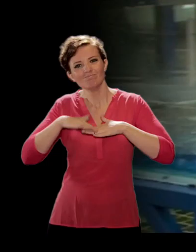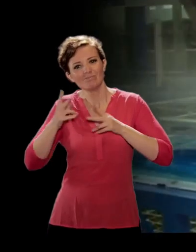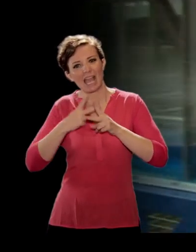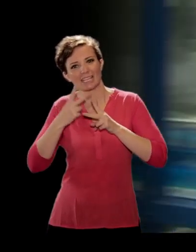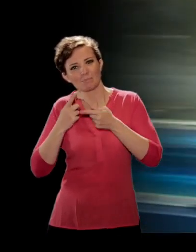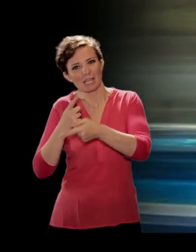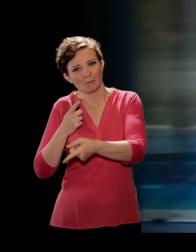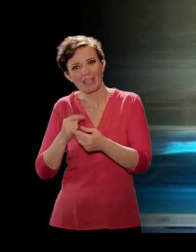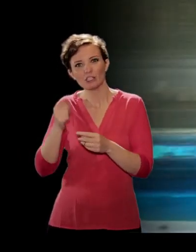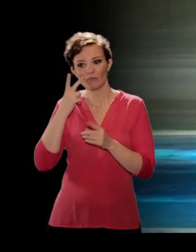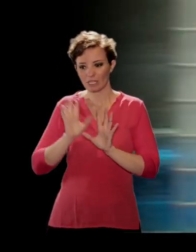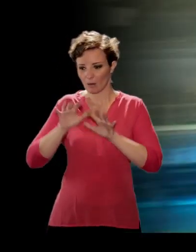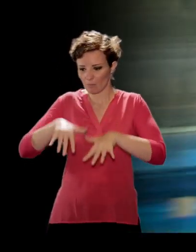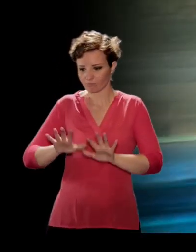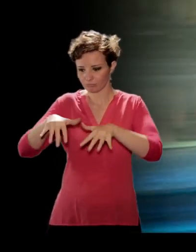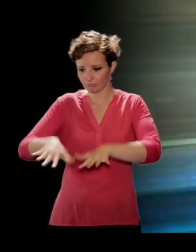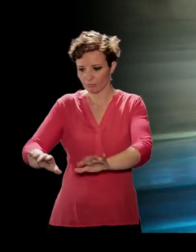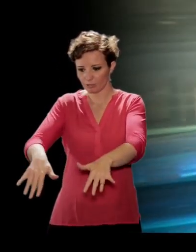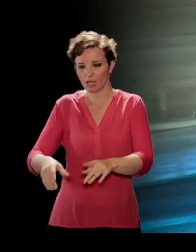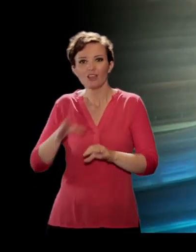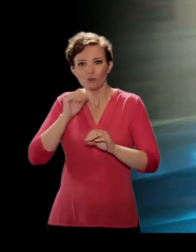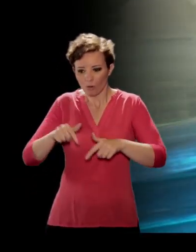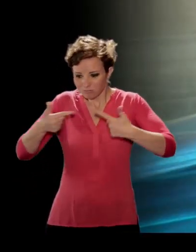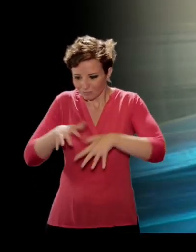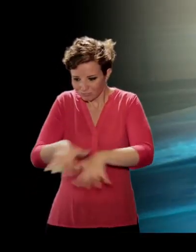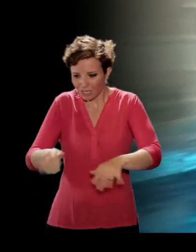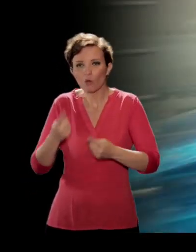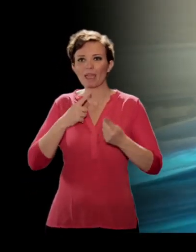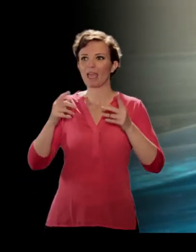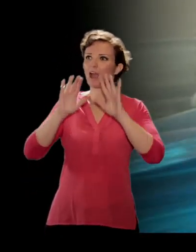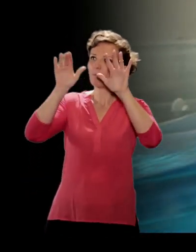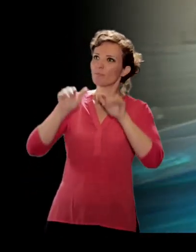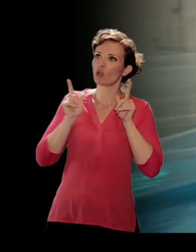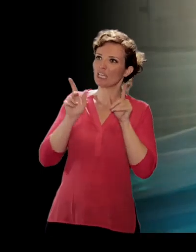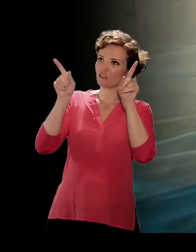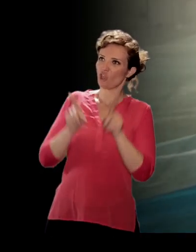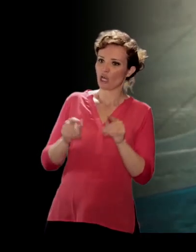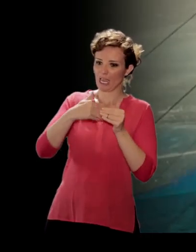per valutare gli effetti del moto ondoso su fondali bassi rispetto ad opere di protezione dei litorali.